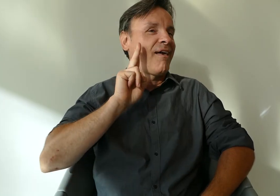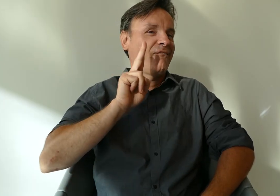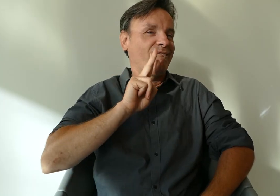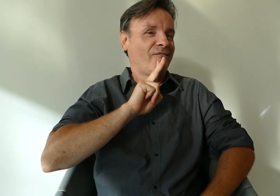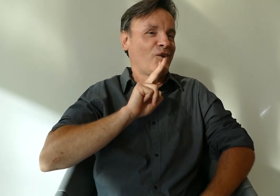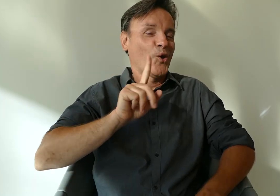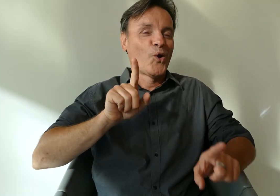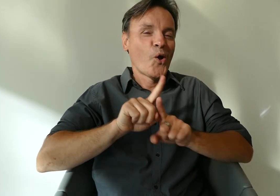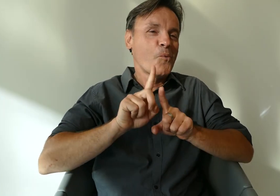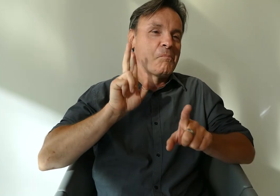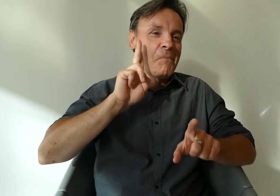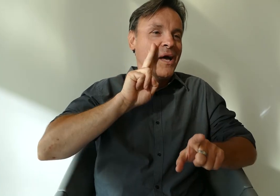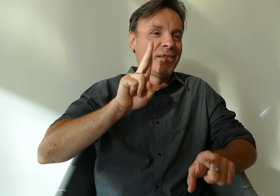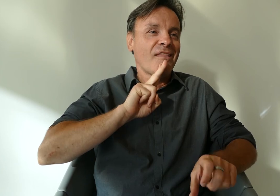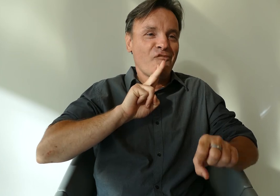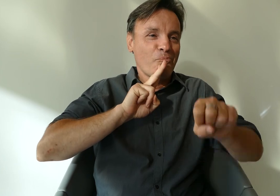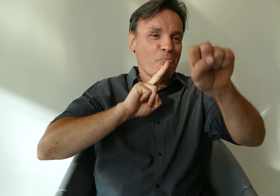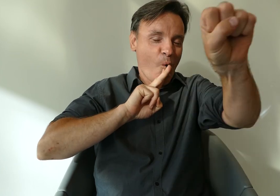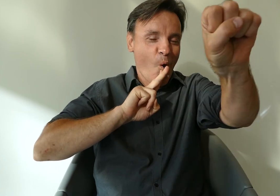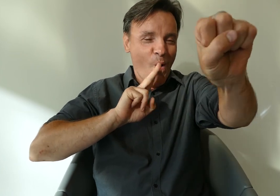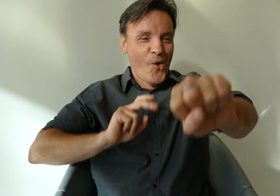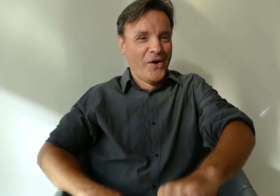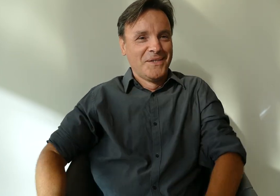Deaf, comme Deaf POWER !